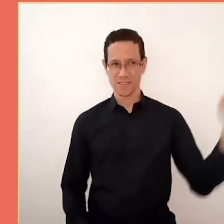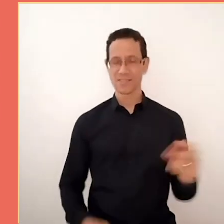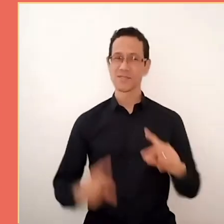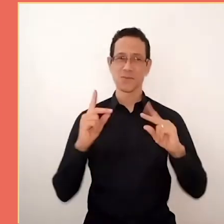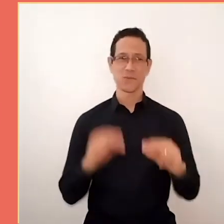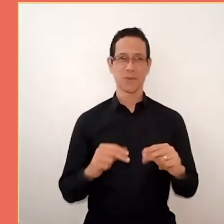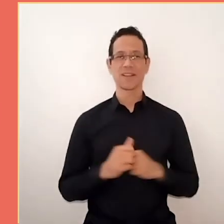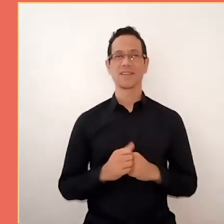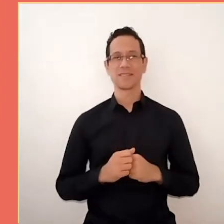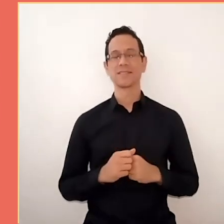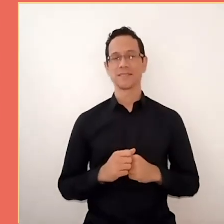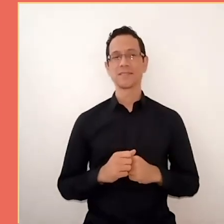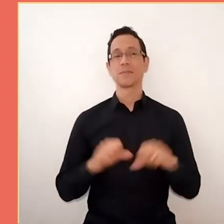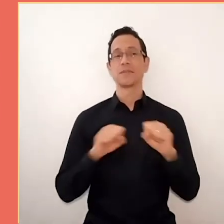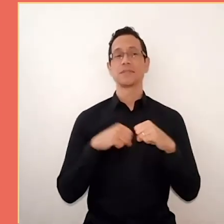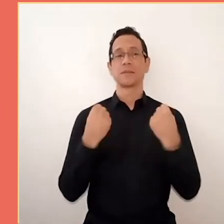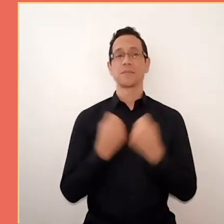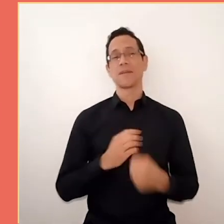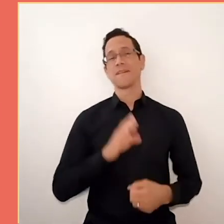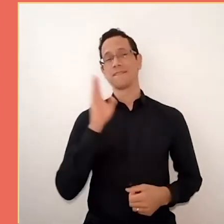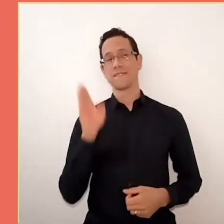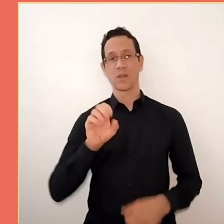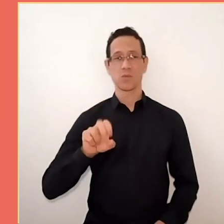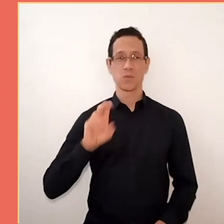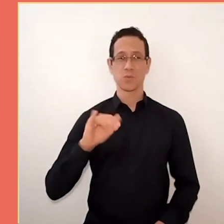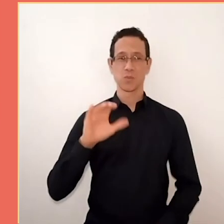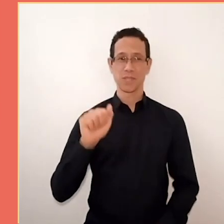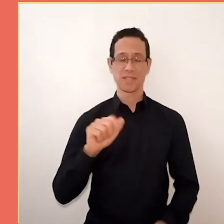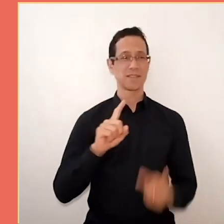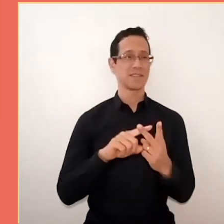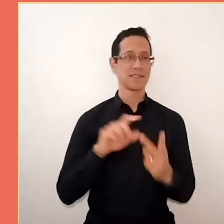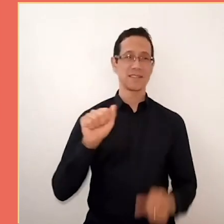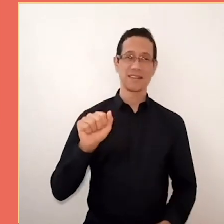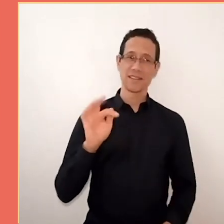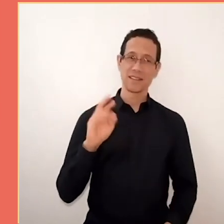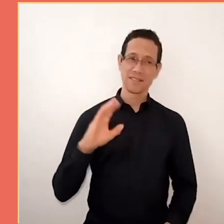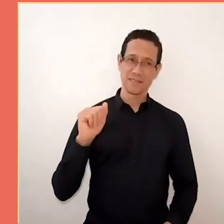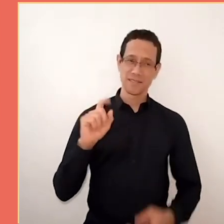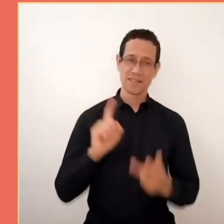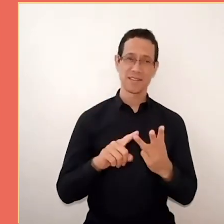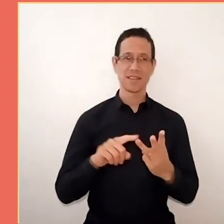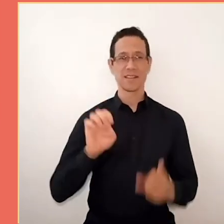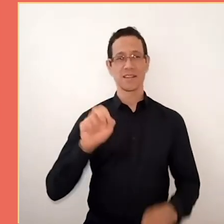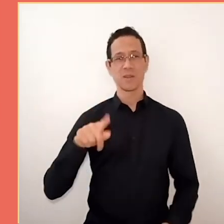a gente foi pra Suíça, a gente foi pra África, para o Equador, para o México, para o Rio de Janeiro,